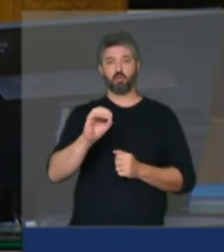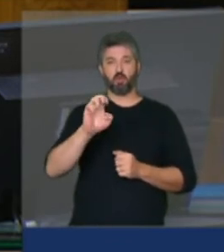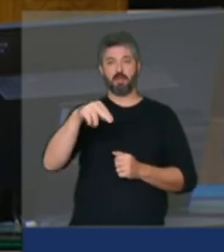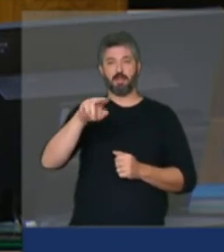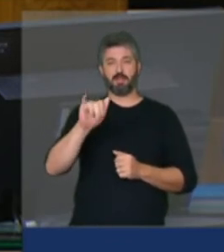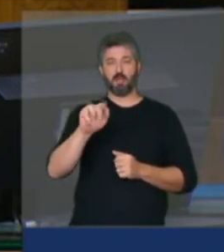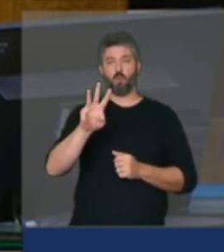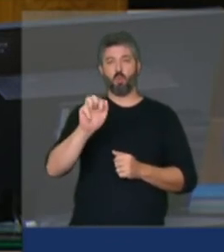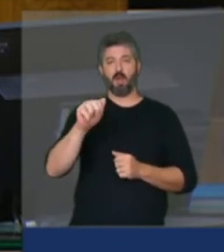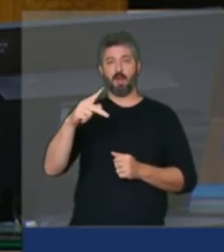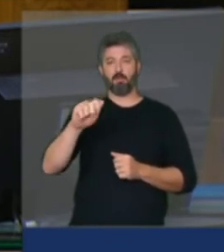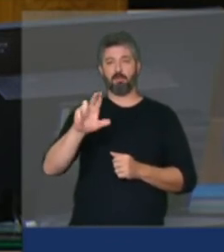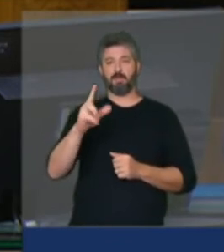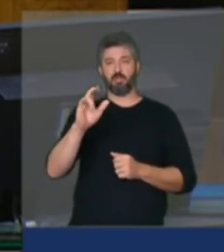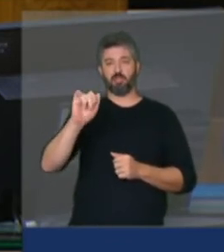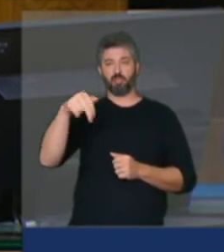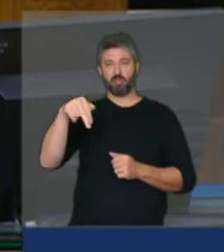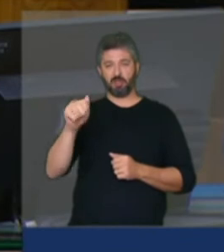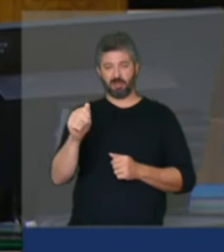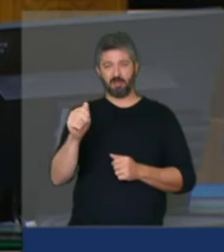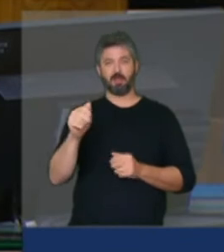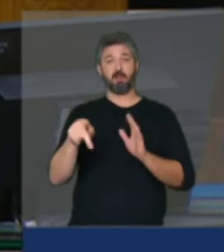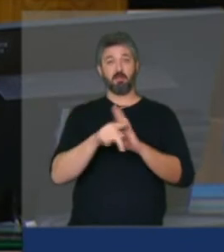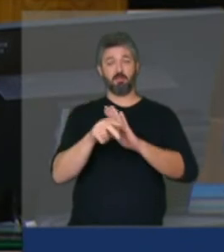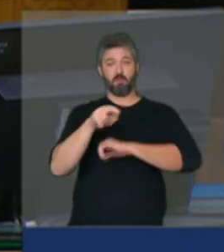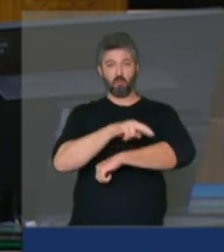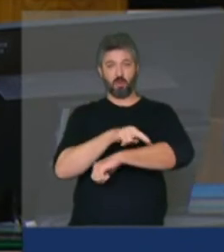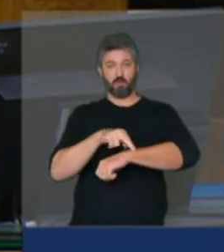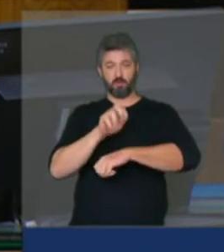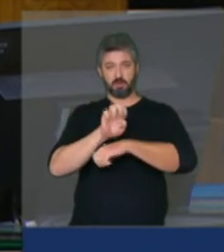LÁ DE RORAIMA, ATENDENDO AO PEDIDO DE VOSSA EXCELÊNCIA SERÁ DIVULGADO DE TODOS OS ÓRGÃOS DE COMUNICAÇÃO